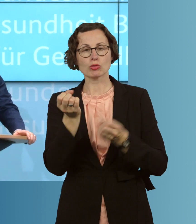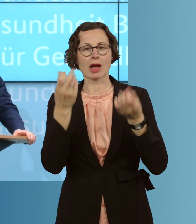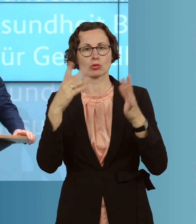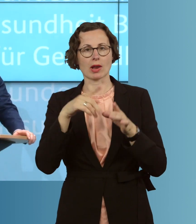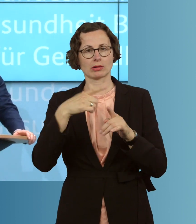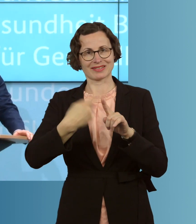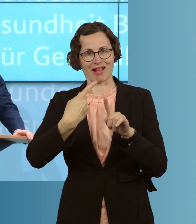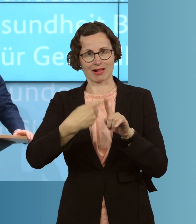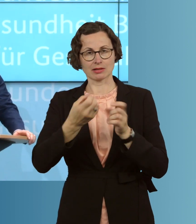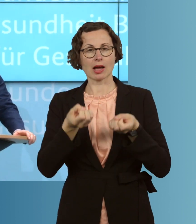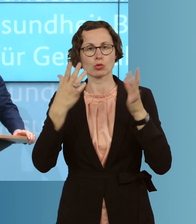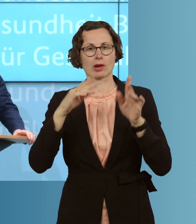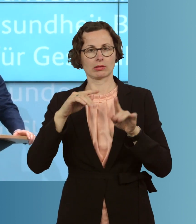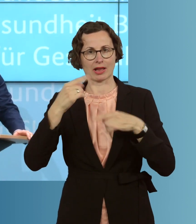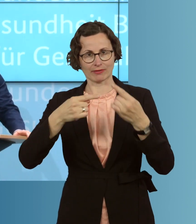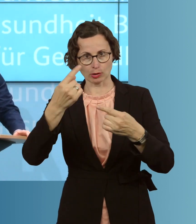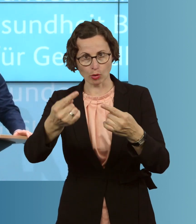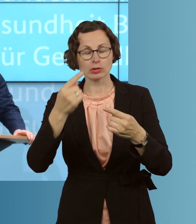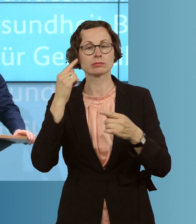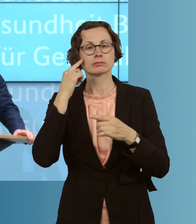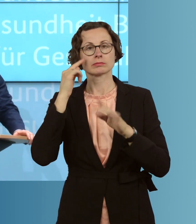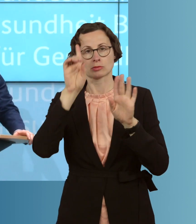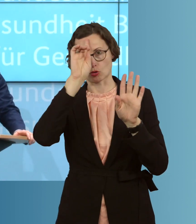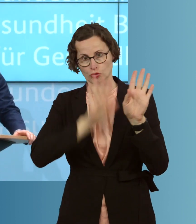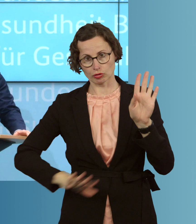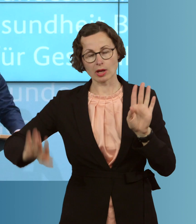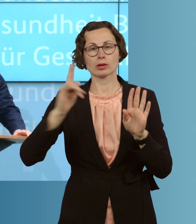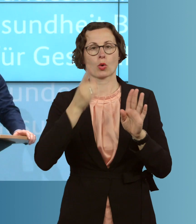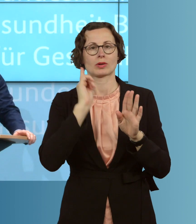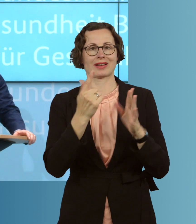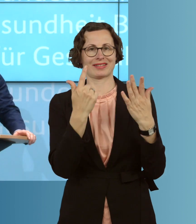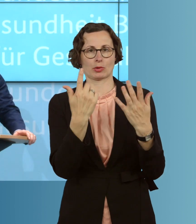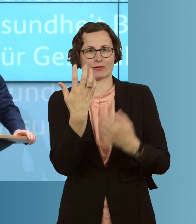Entwicklung: Wir haben jetzt gut 157 000 Infizierte in Deutschland, Infektionen,